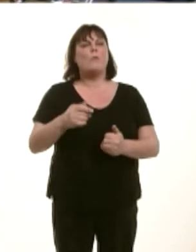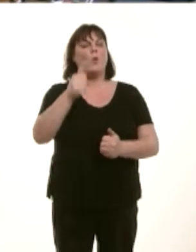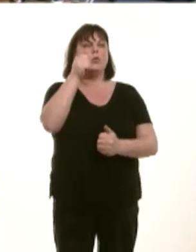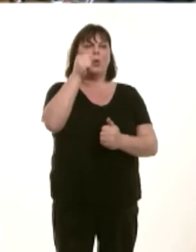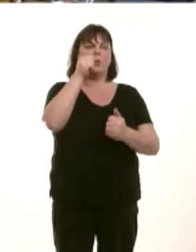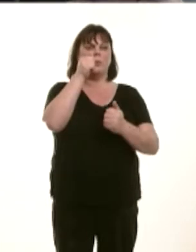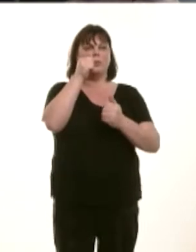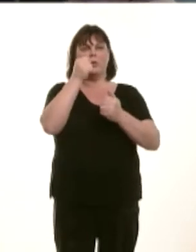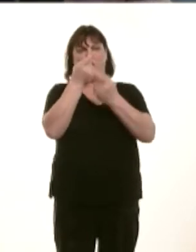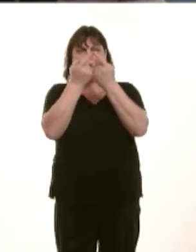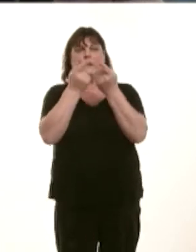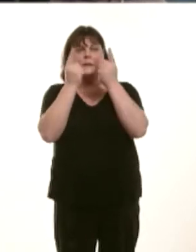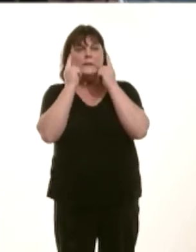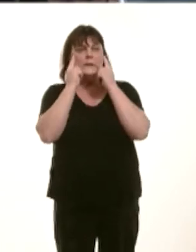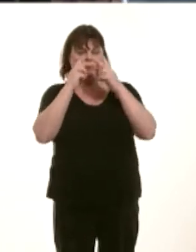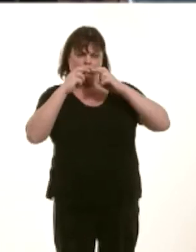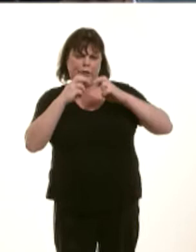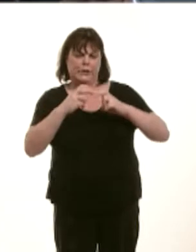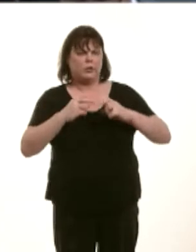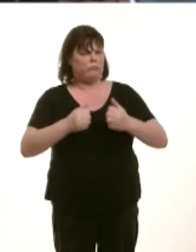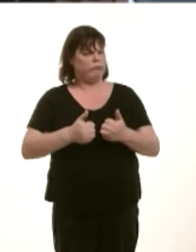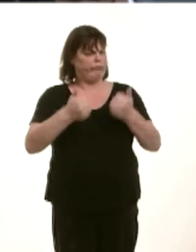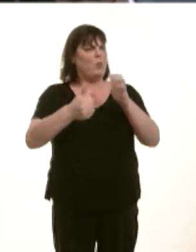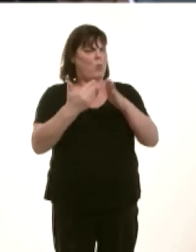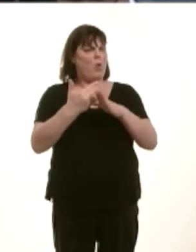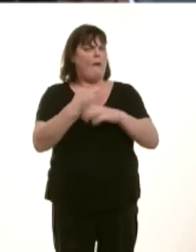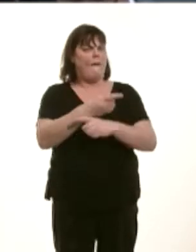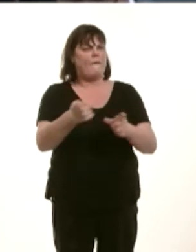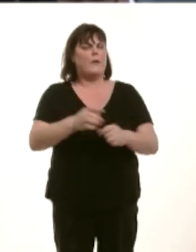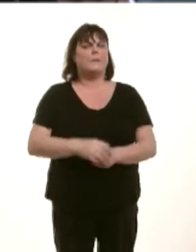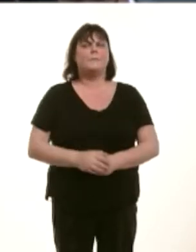ymchwil, rym ni newydd weld, yn ein hymchwiliad ymchwil, fod yn rhaid, wrth gwrs, barhau i